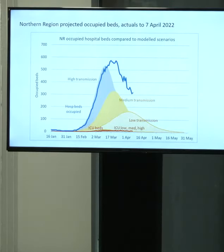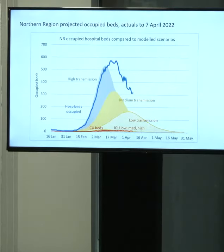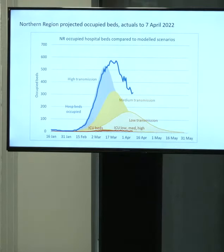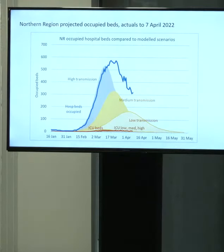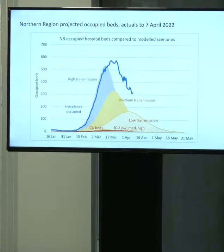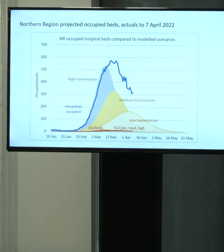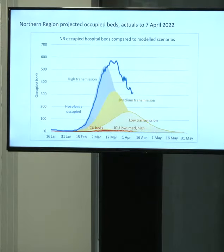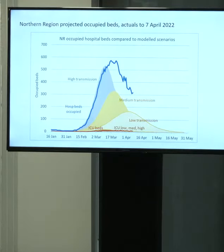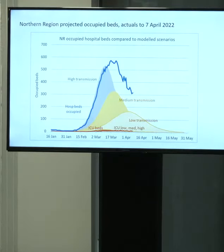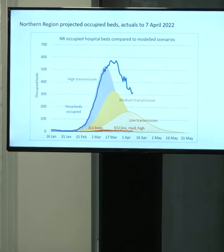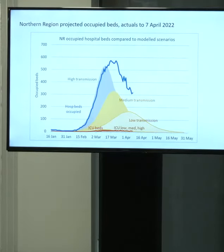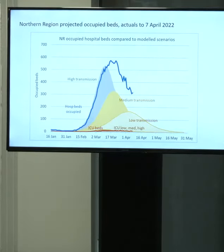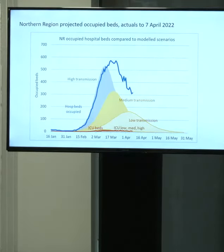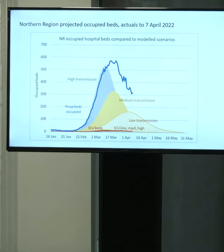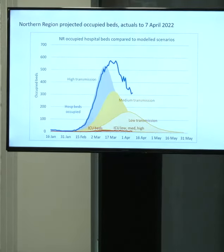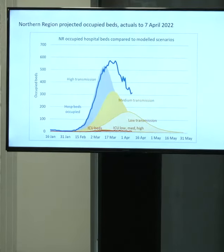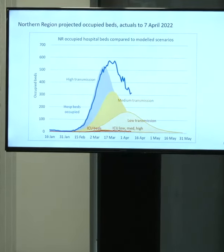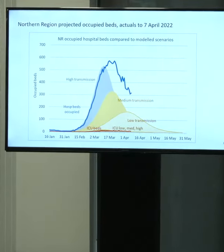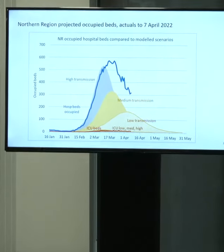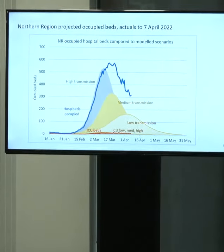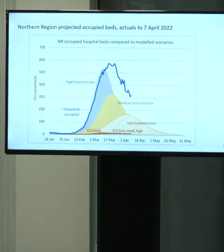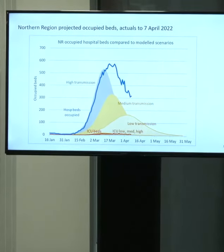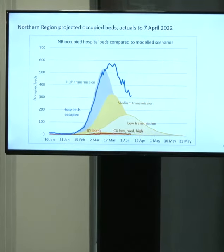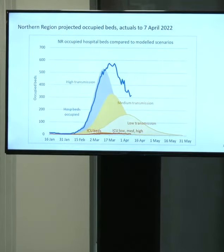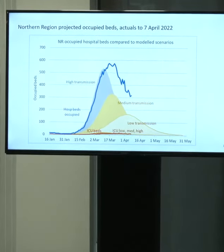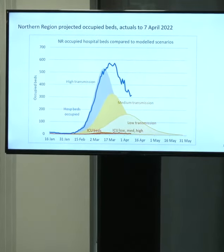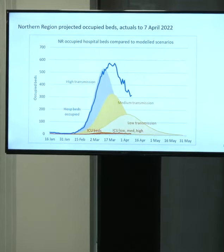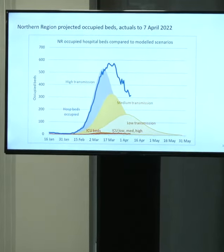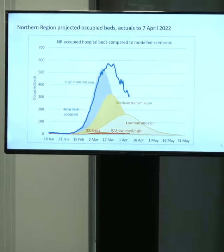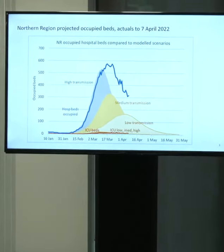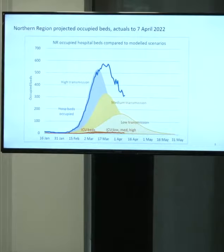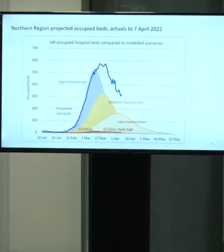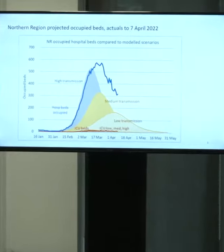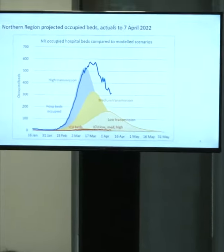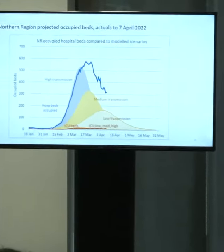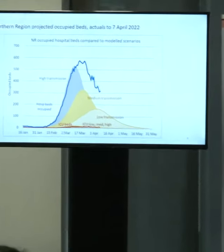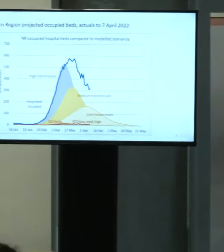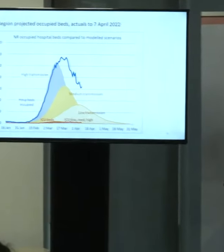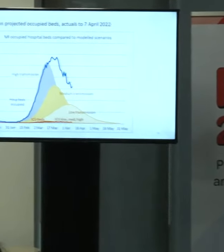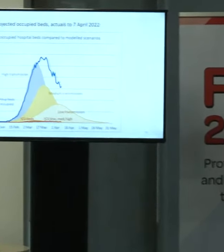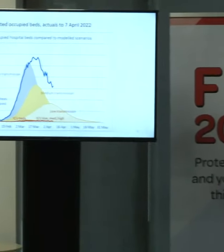whakatauhia e matou 30-40% o nga tangata kei reira me COVID hei